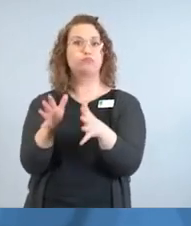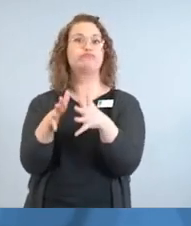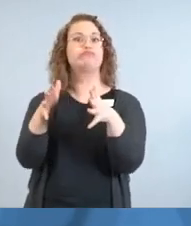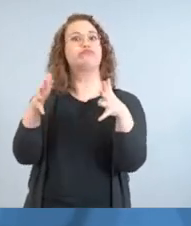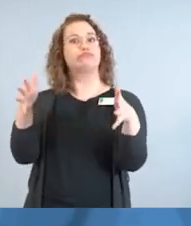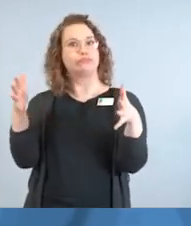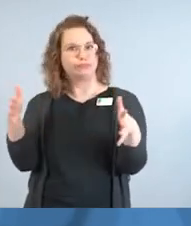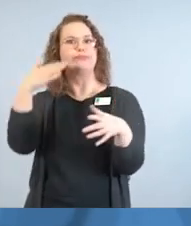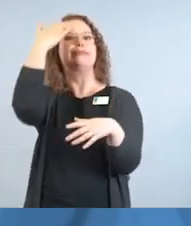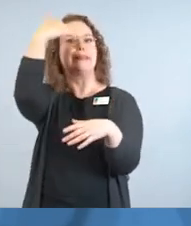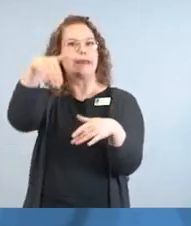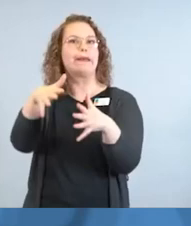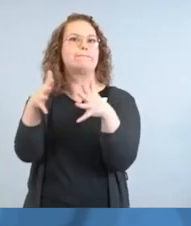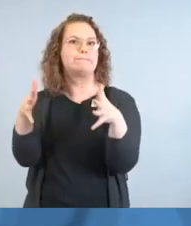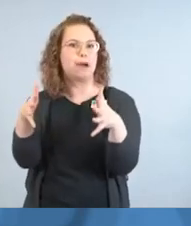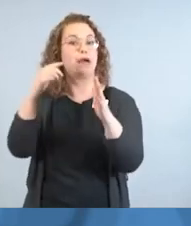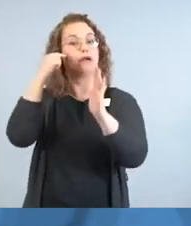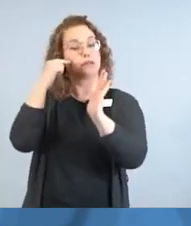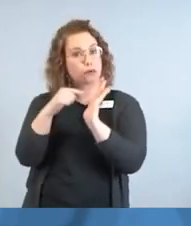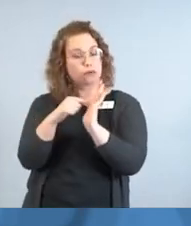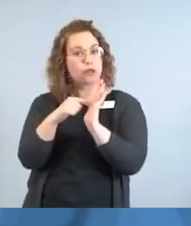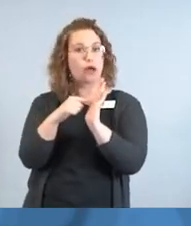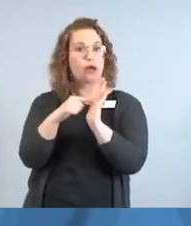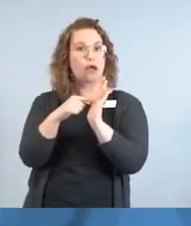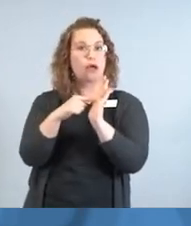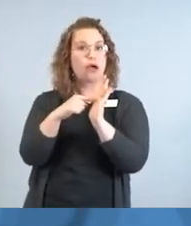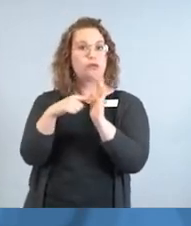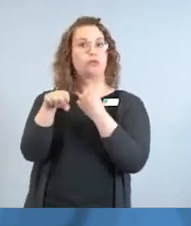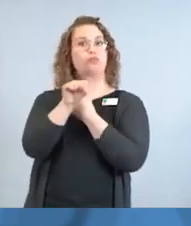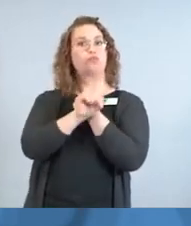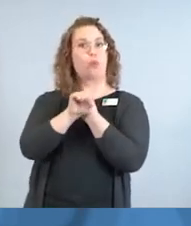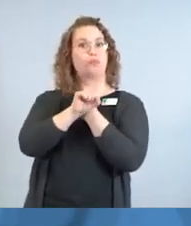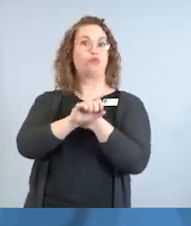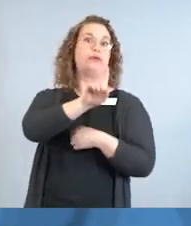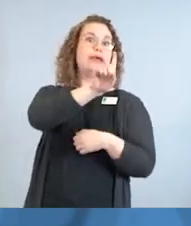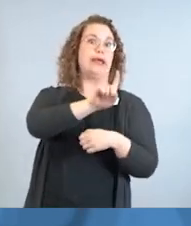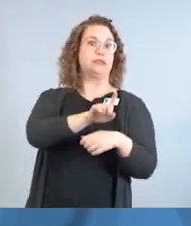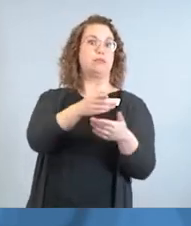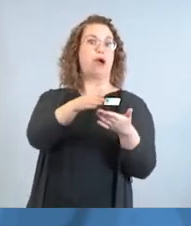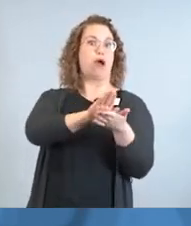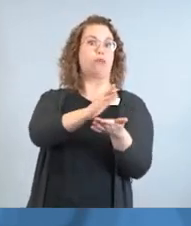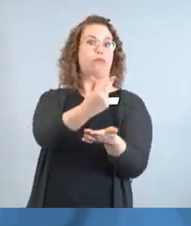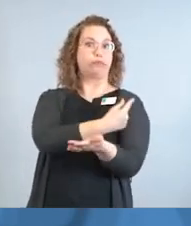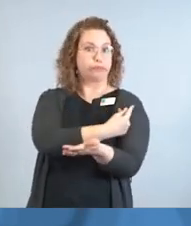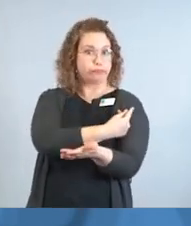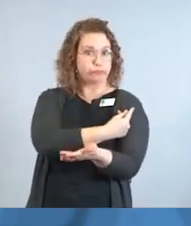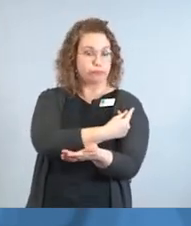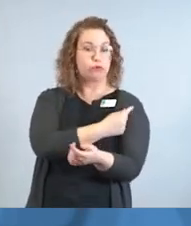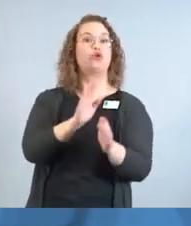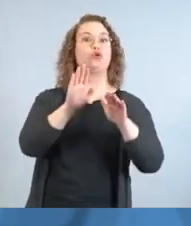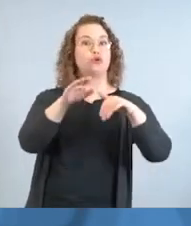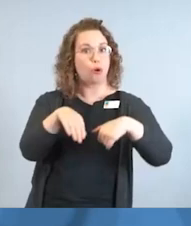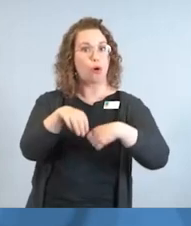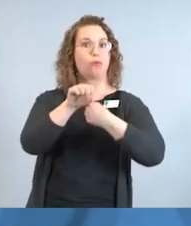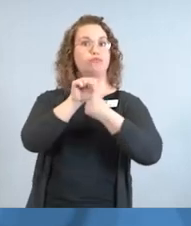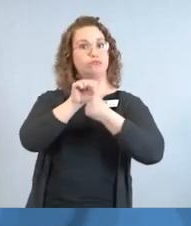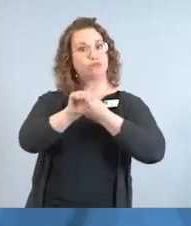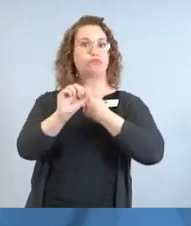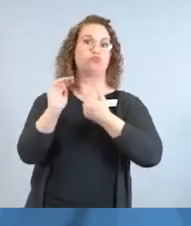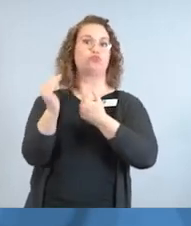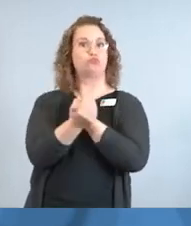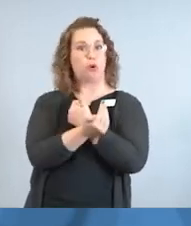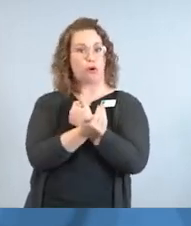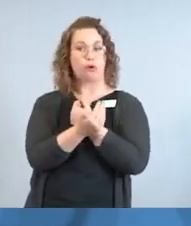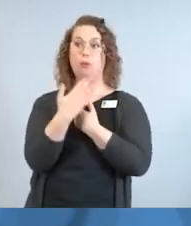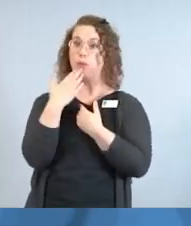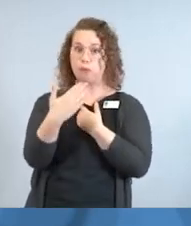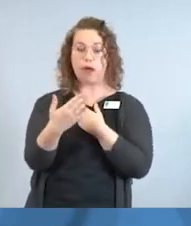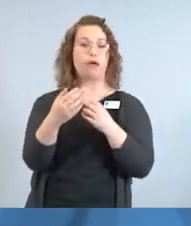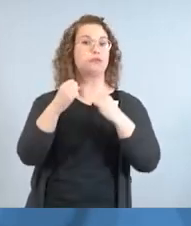että immuniteetti yhdenkin annoksen jälkeen on oikein hyvä ja olemme nähneet, että myös teho on oikein hyvä.